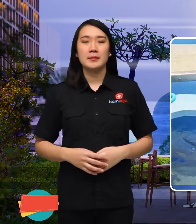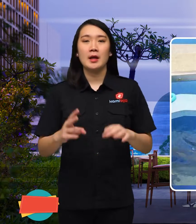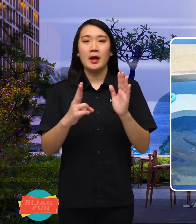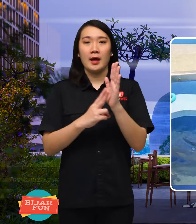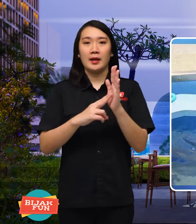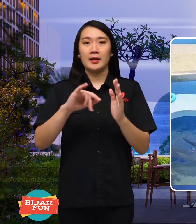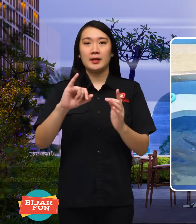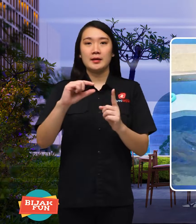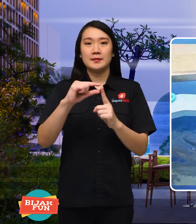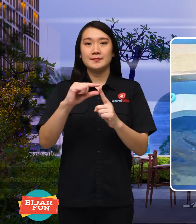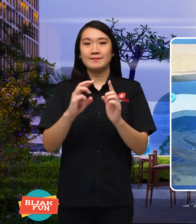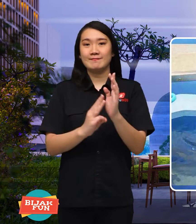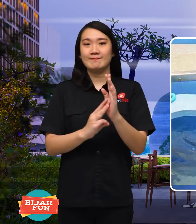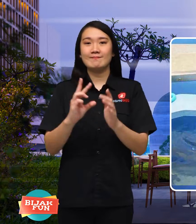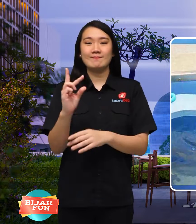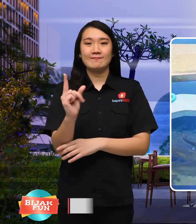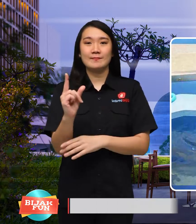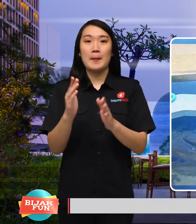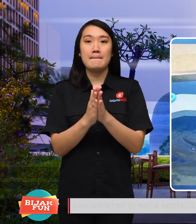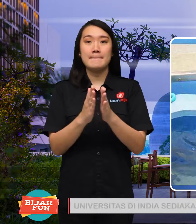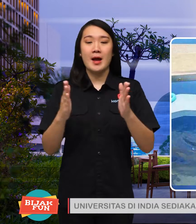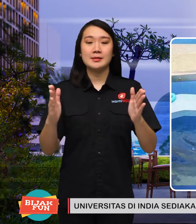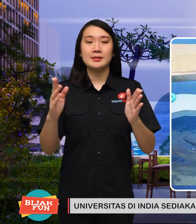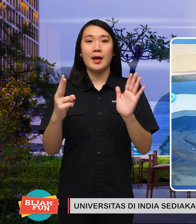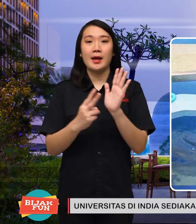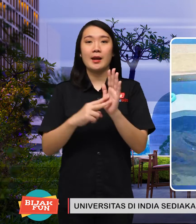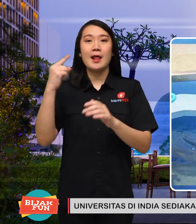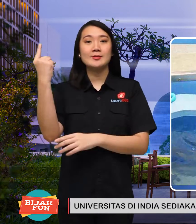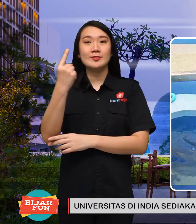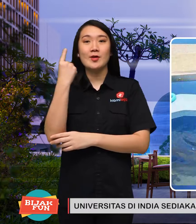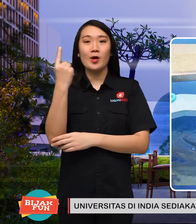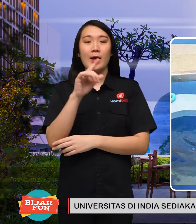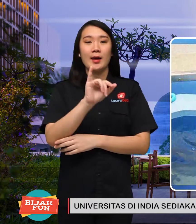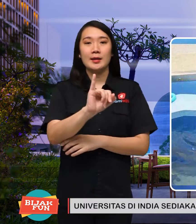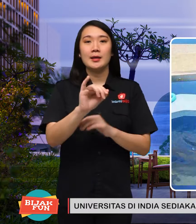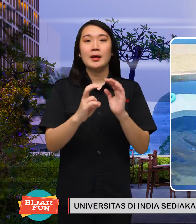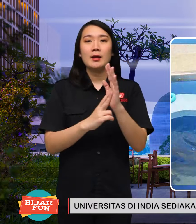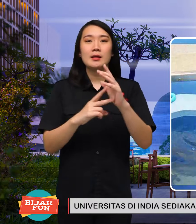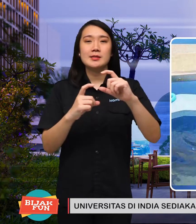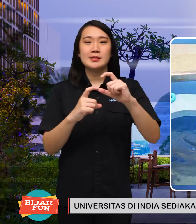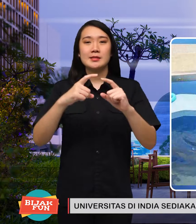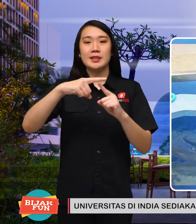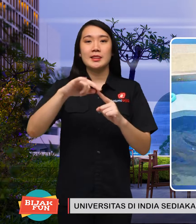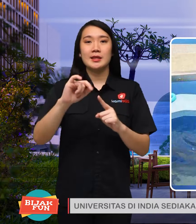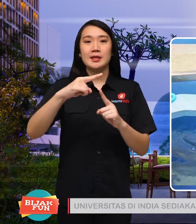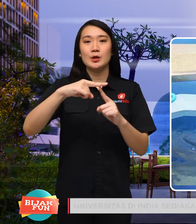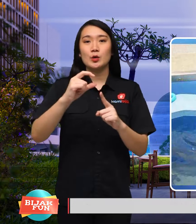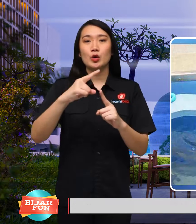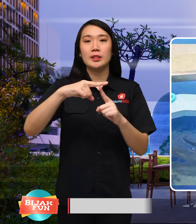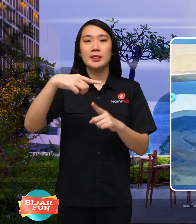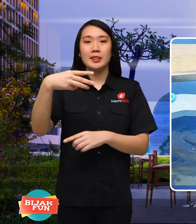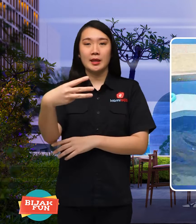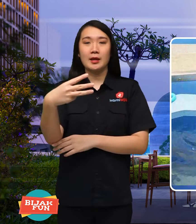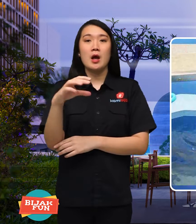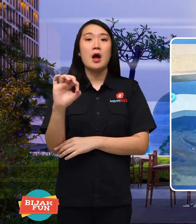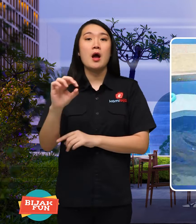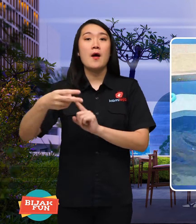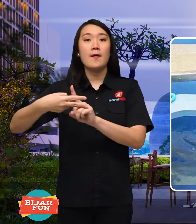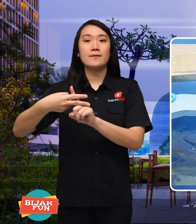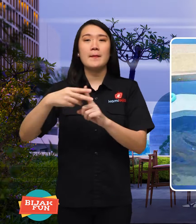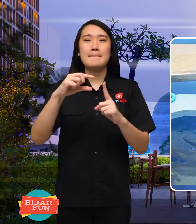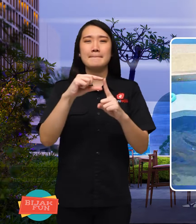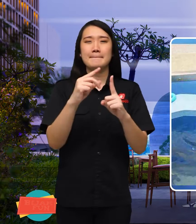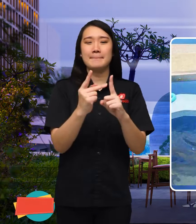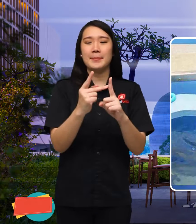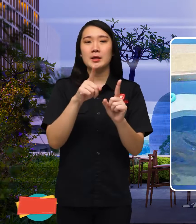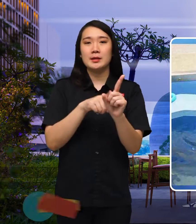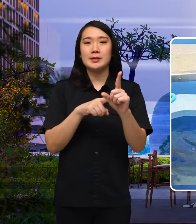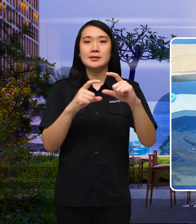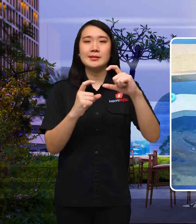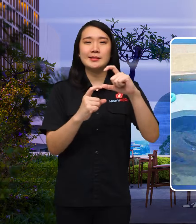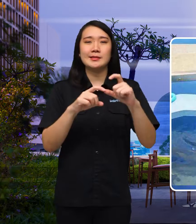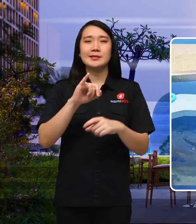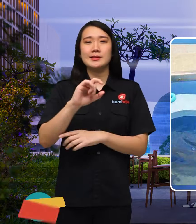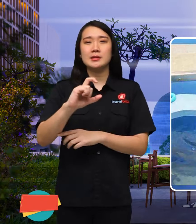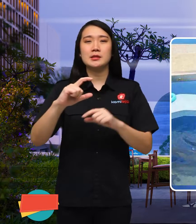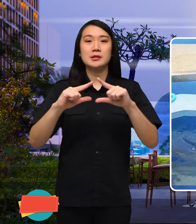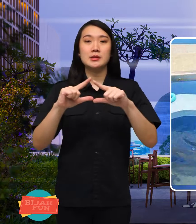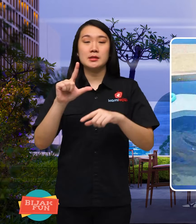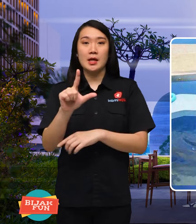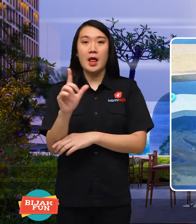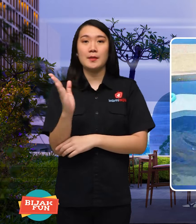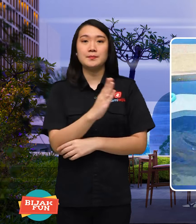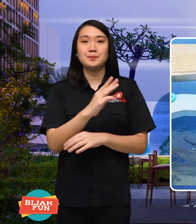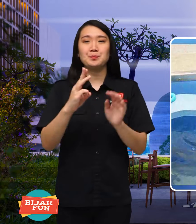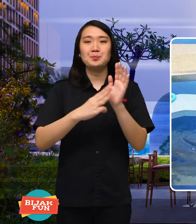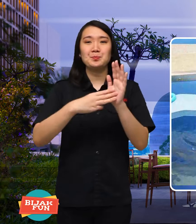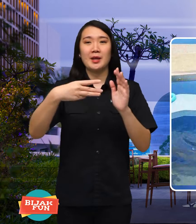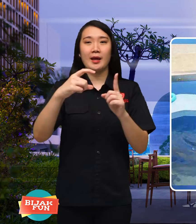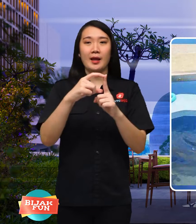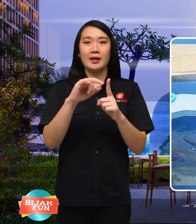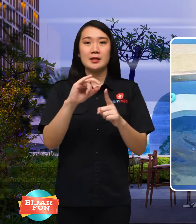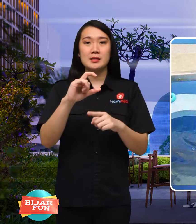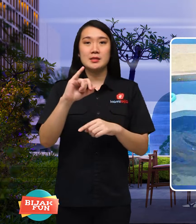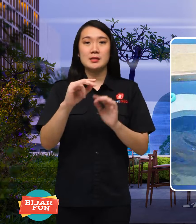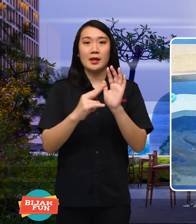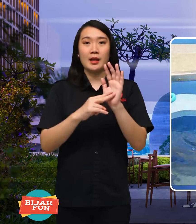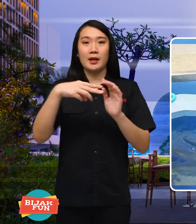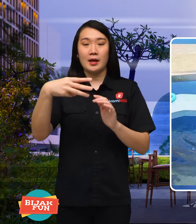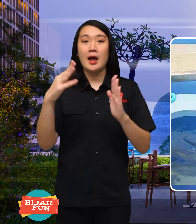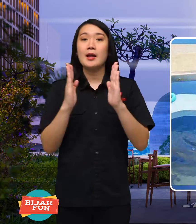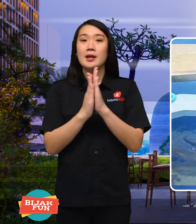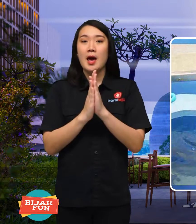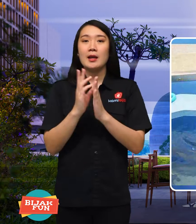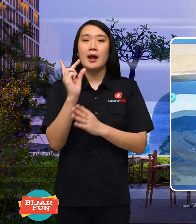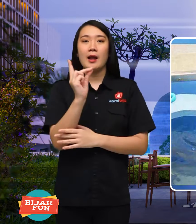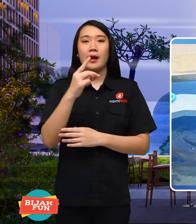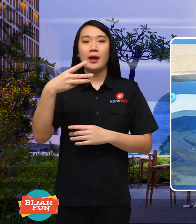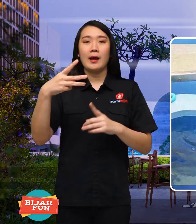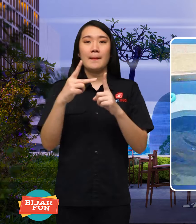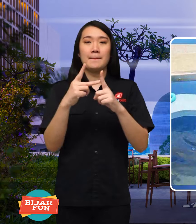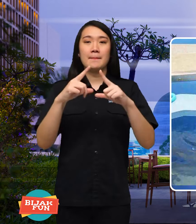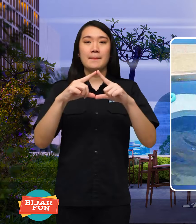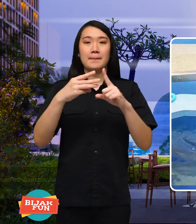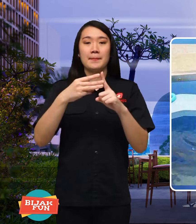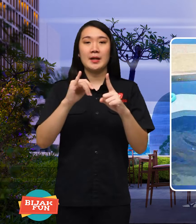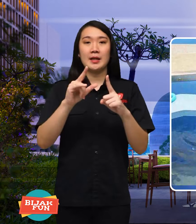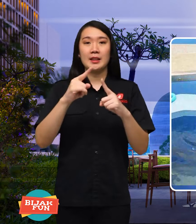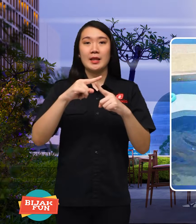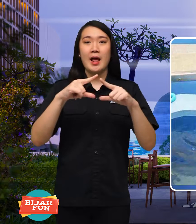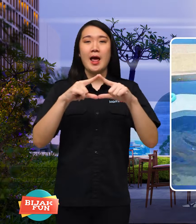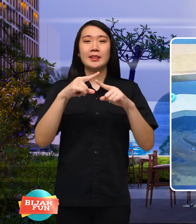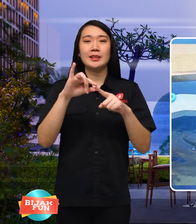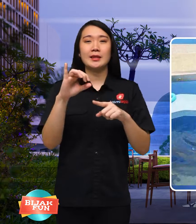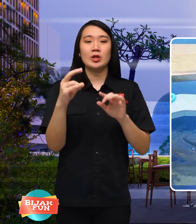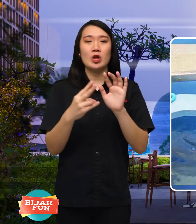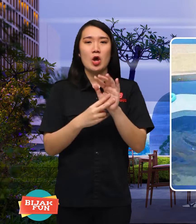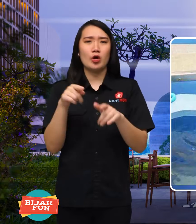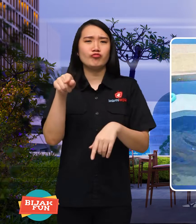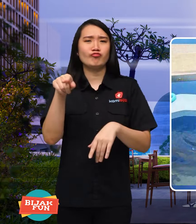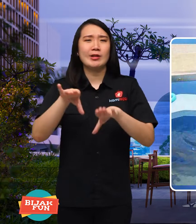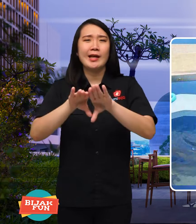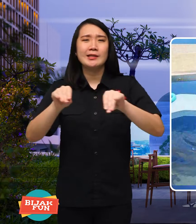NIPMR kepanjangannya National Institute Of Physical Medicine and Rehabilitation yang bekerja